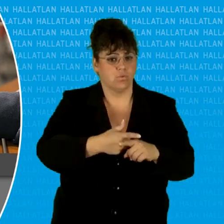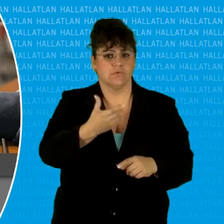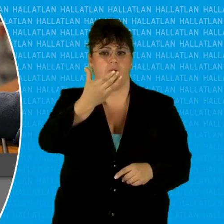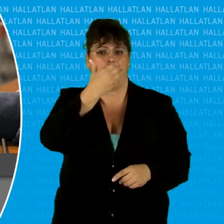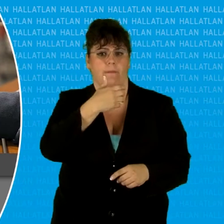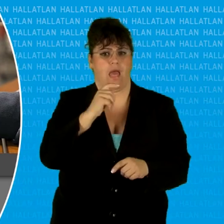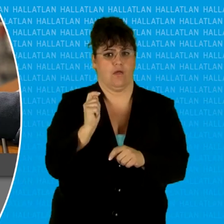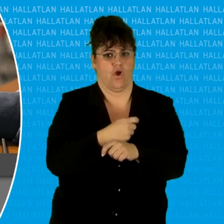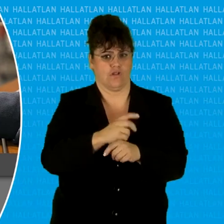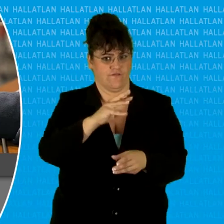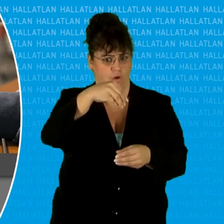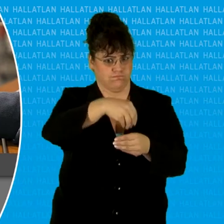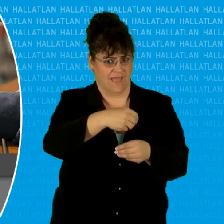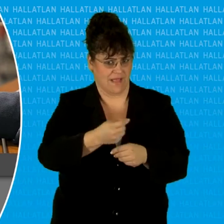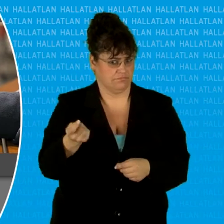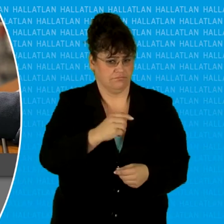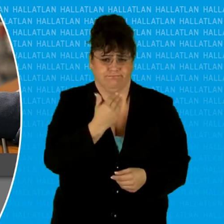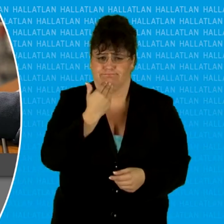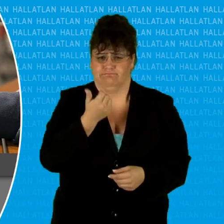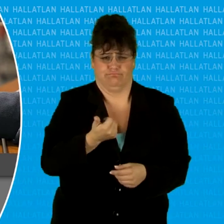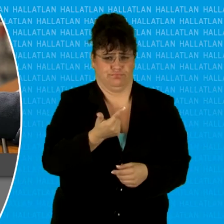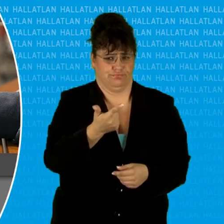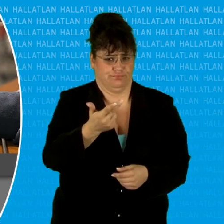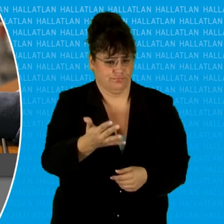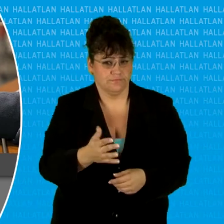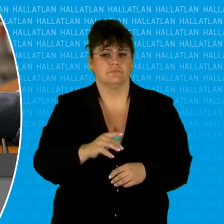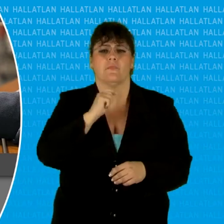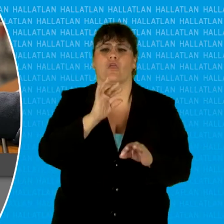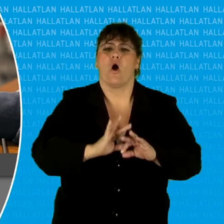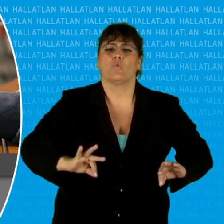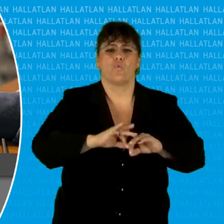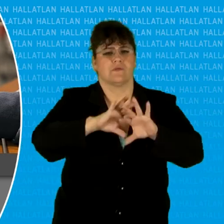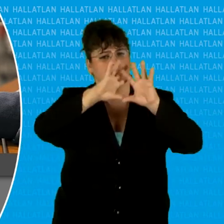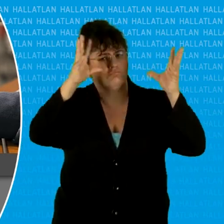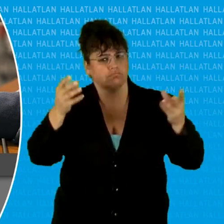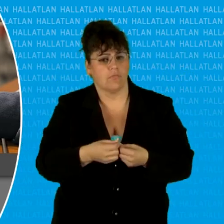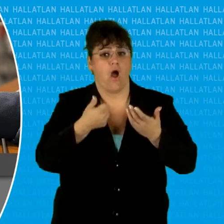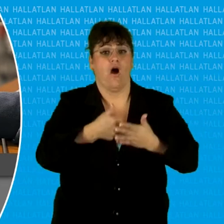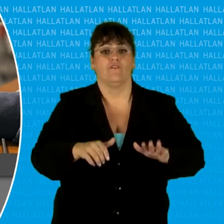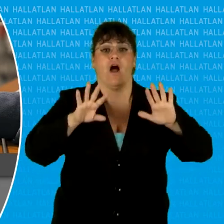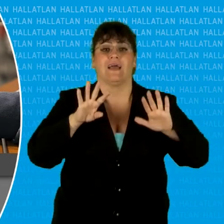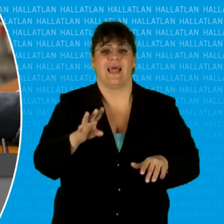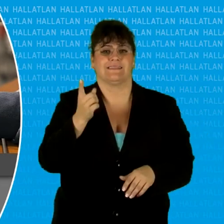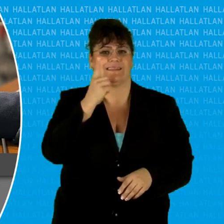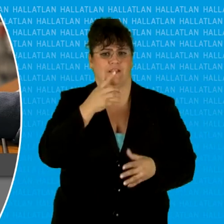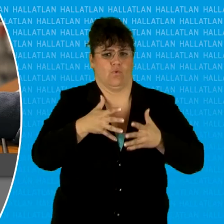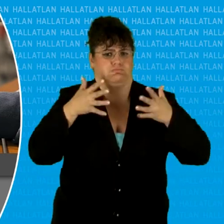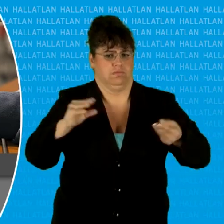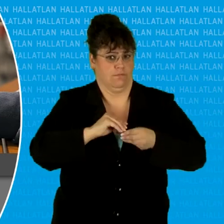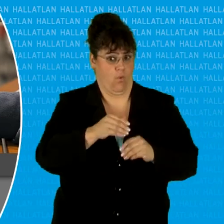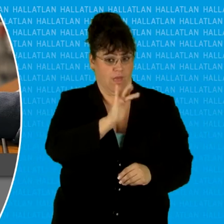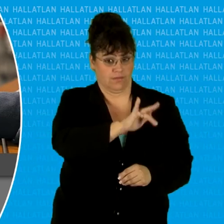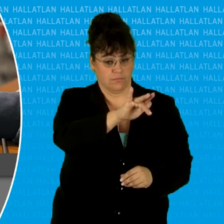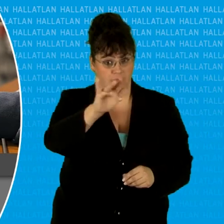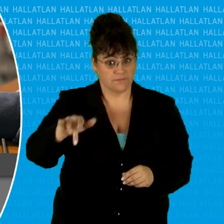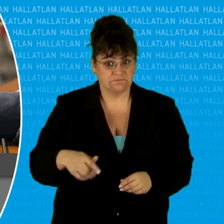és Apple garanciával vásárolható meg, korlátozott mennyiségben, összesen az országban 69 Tesco hipermarketben.